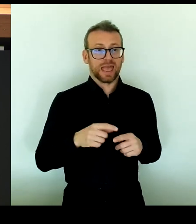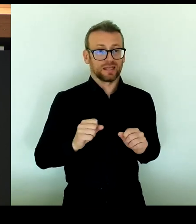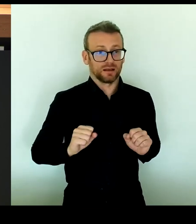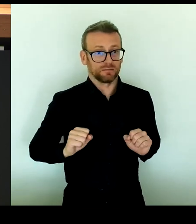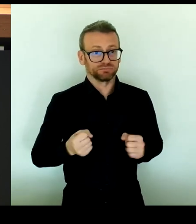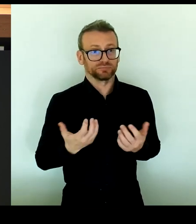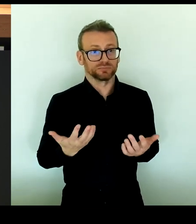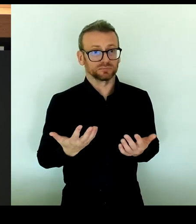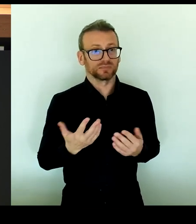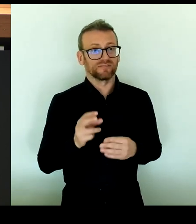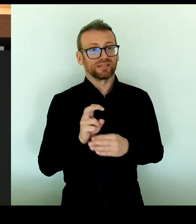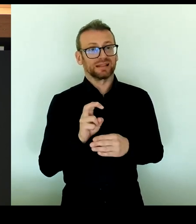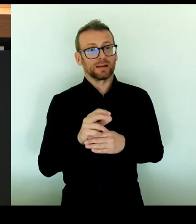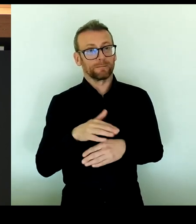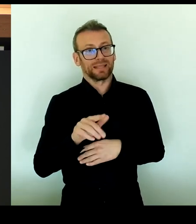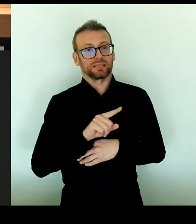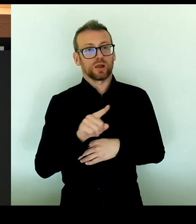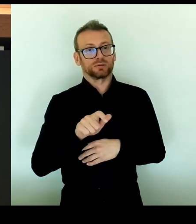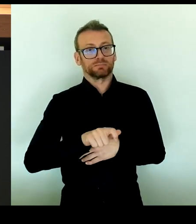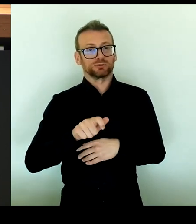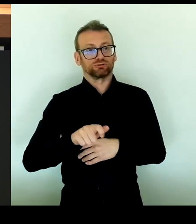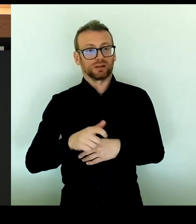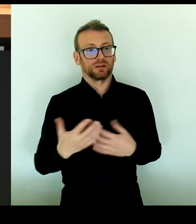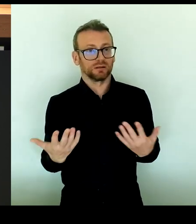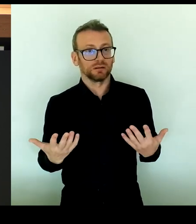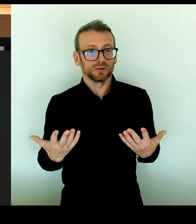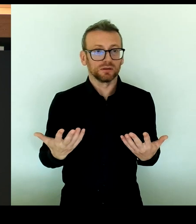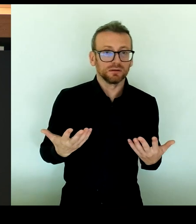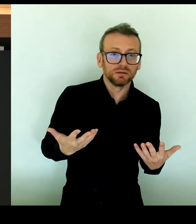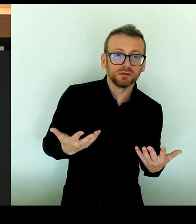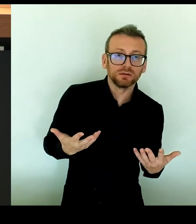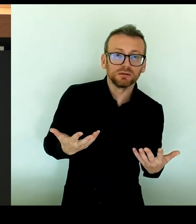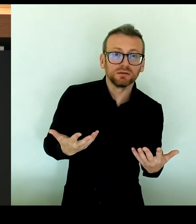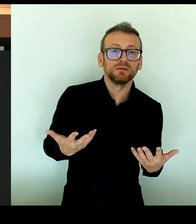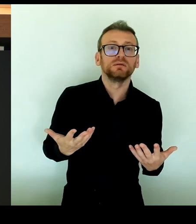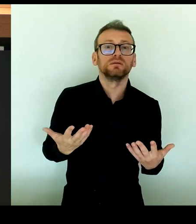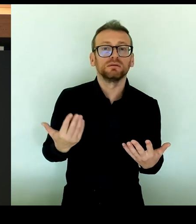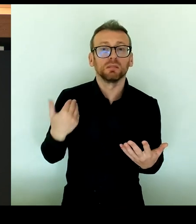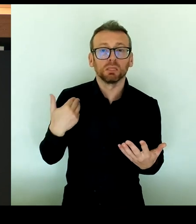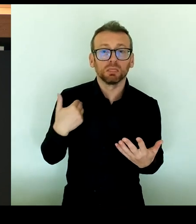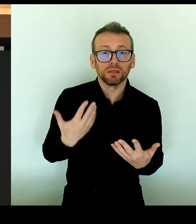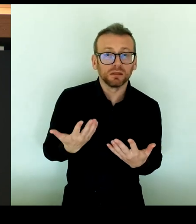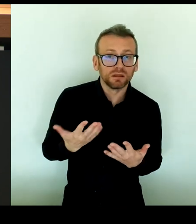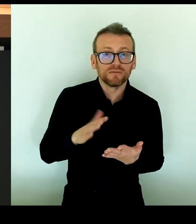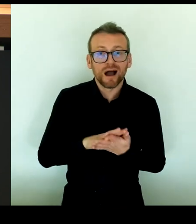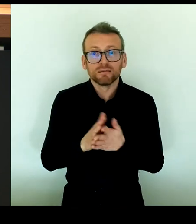und das andere Baufeld daneben, und zwar einzeln und singulär und begründen, warum dann alle jetzt mit dem Fahrrad fahren